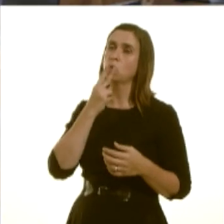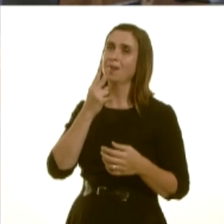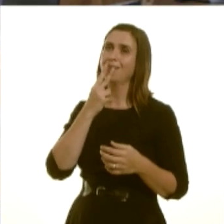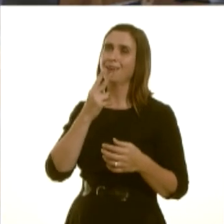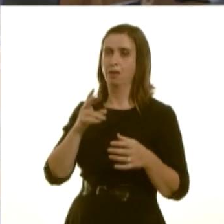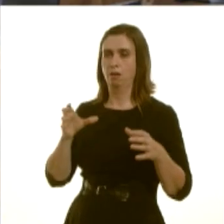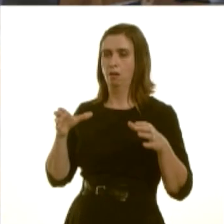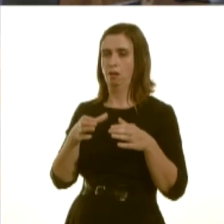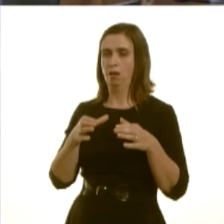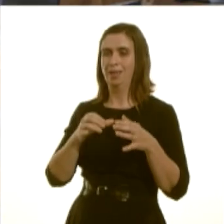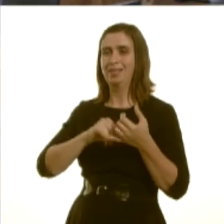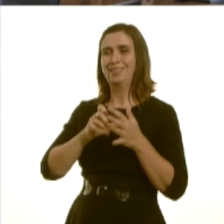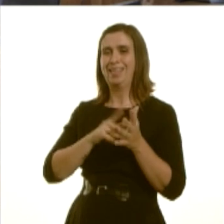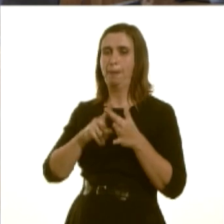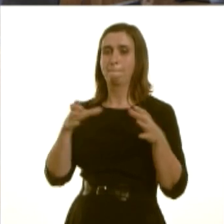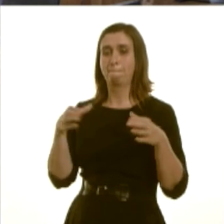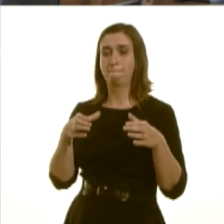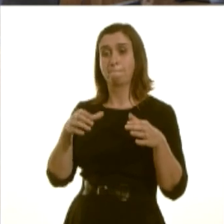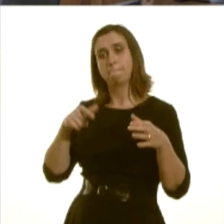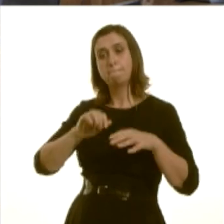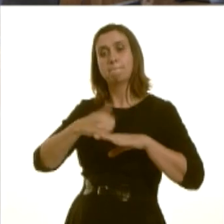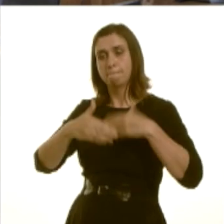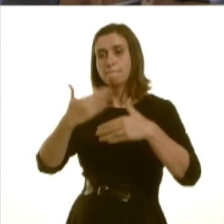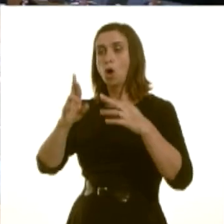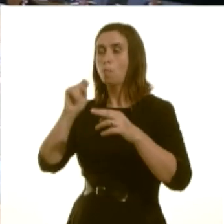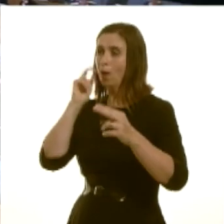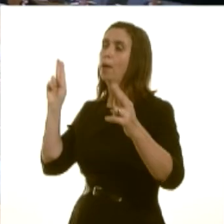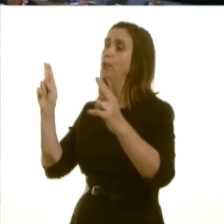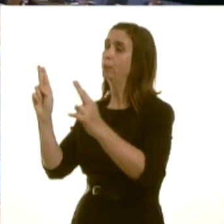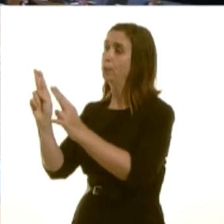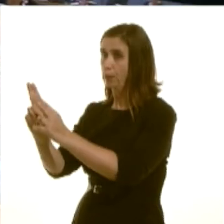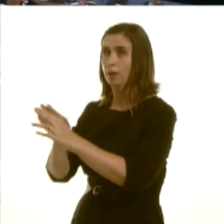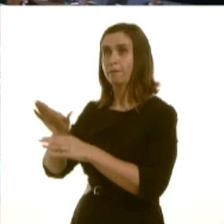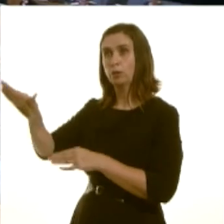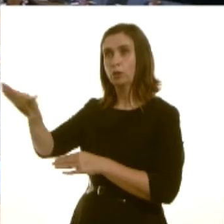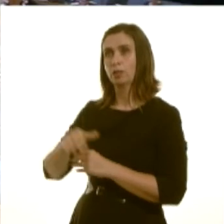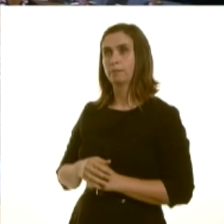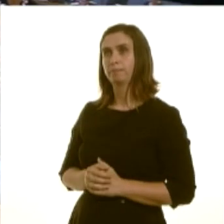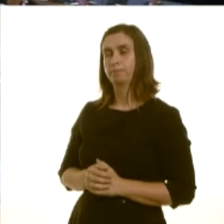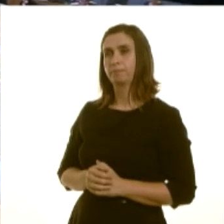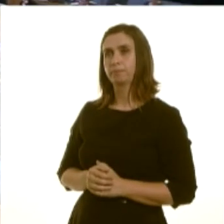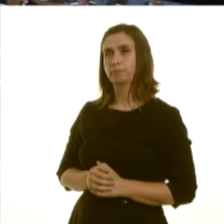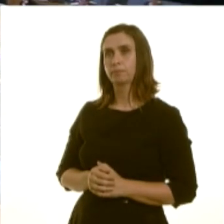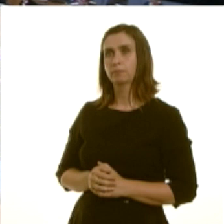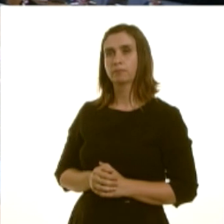Byron Davies: 6. A wnaiff y Prif Weinidog ddatganiad ar warchod caeau chwarae ysgolion?